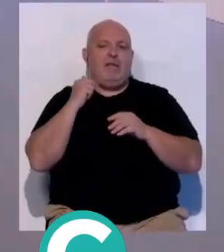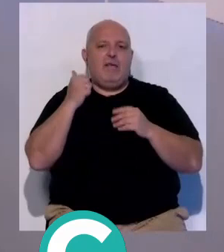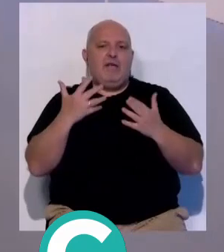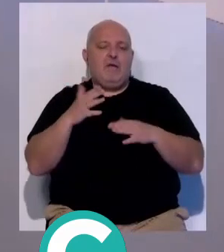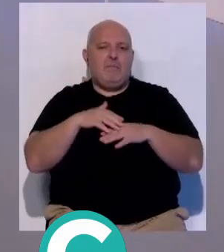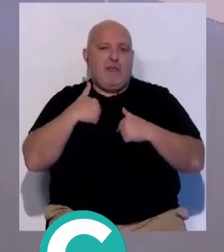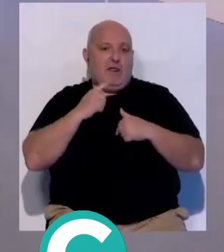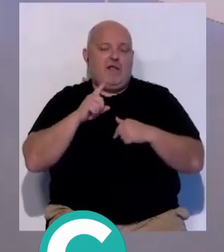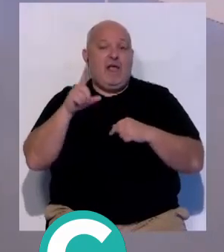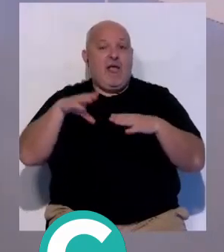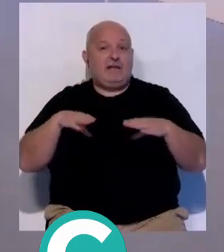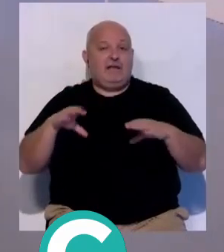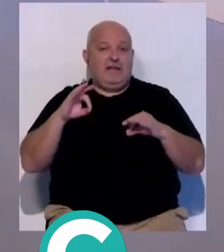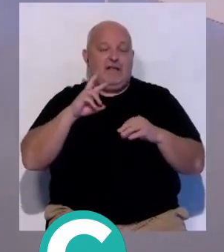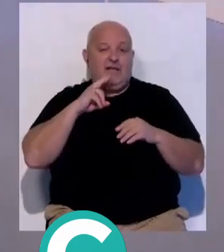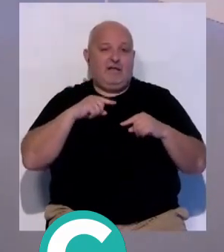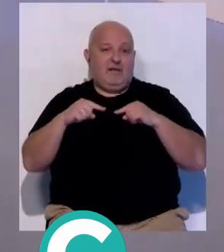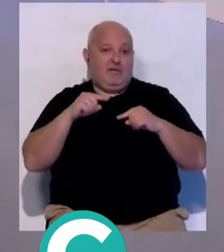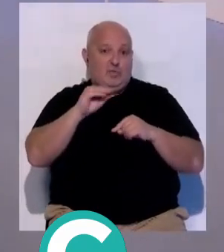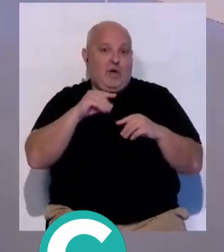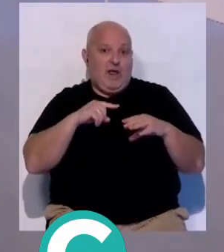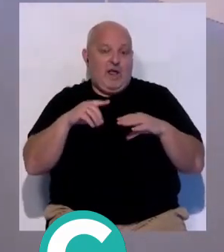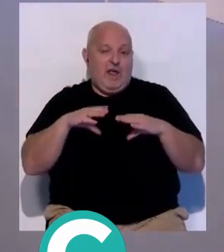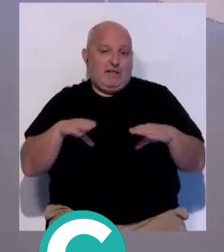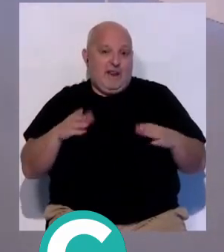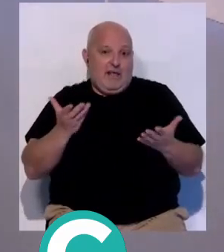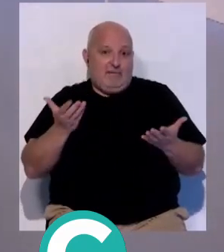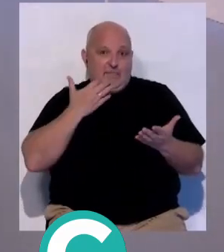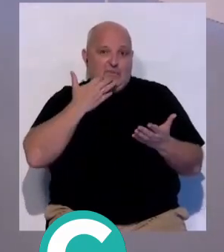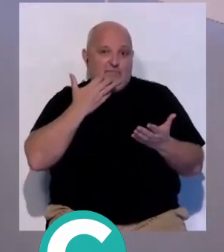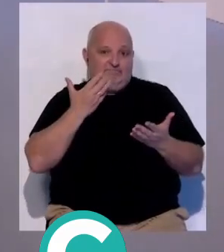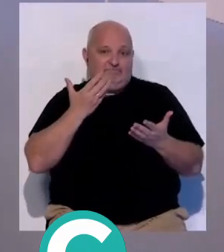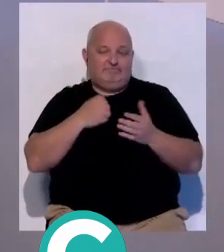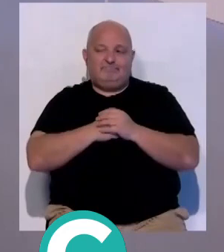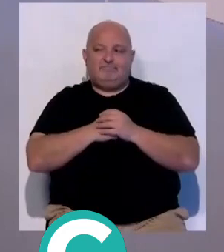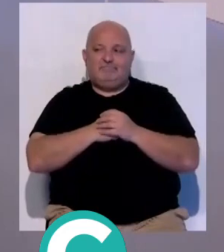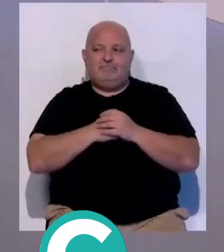culpa no es mía y era argentino el entrenador Roque al cine argentino que la madre salada